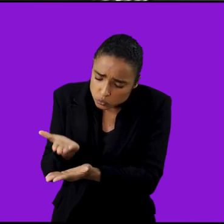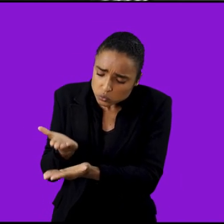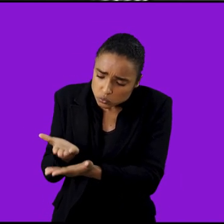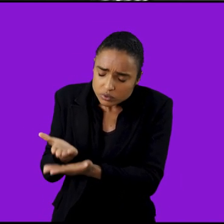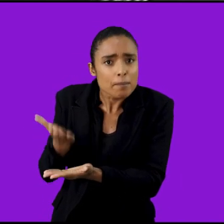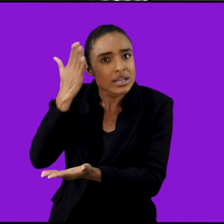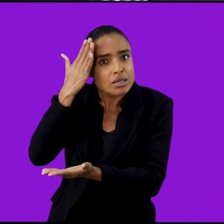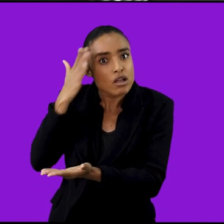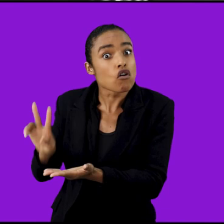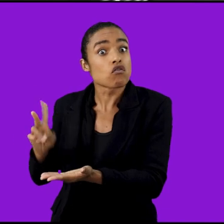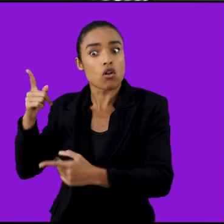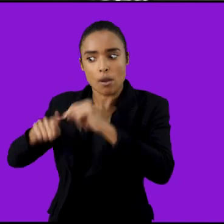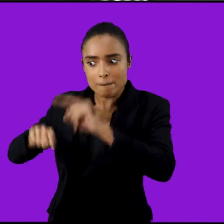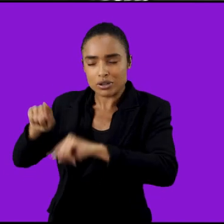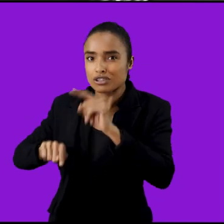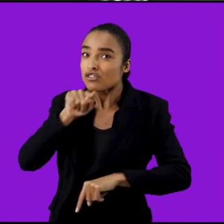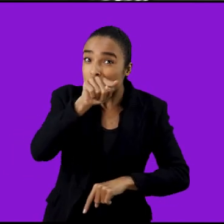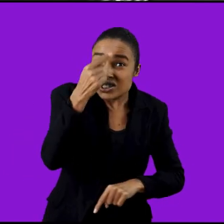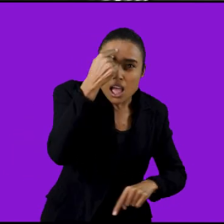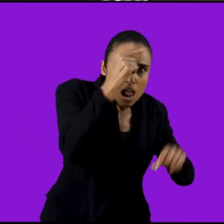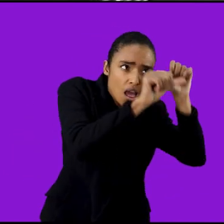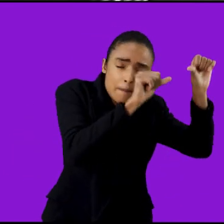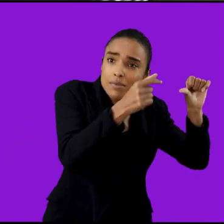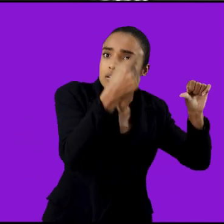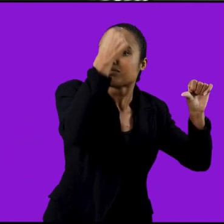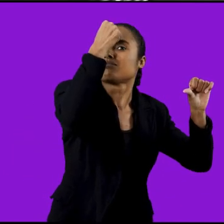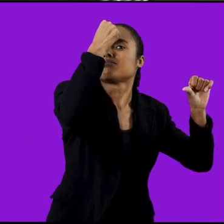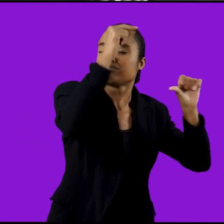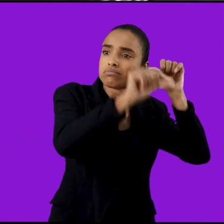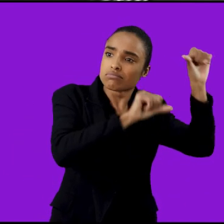Se você parar pra estudar como é que você precifica, é técnica. Agora, você mudar